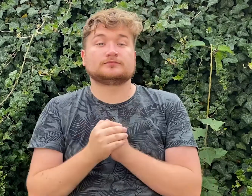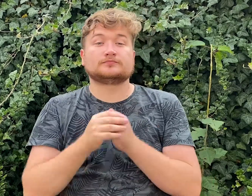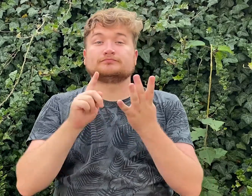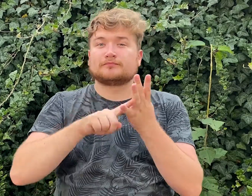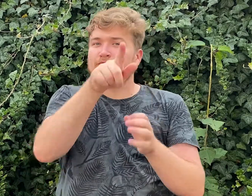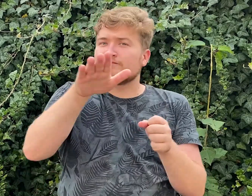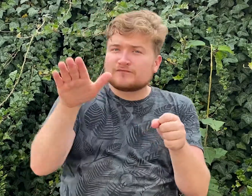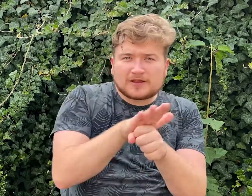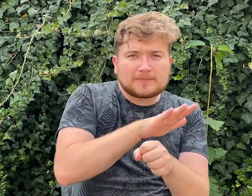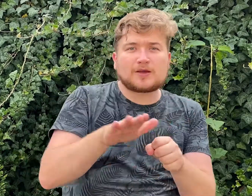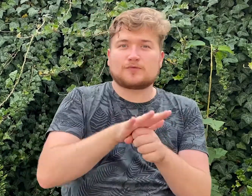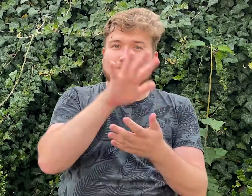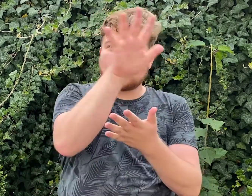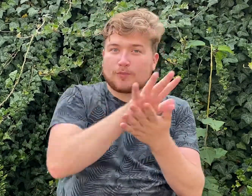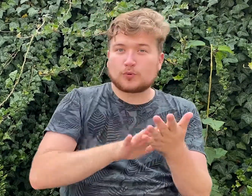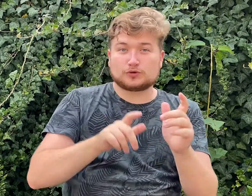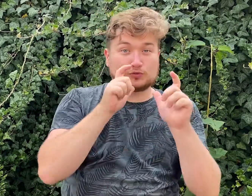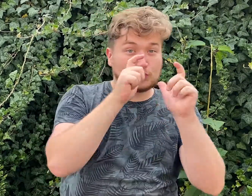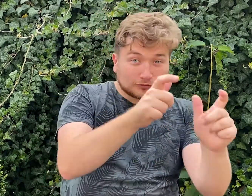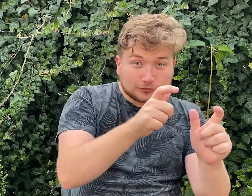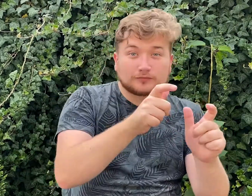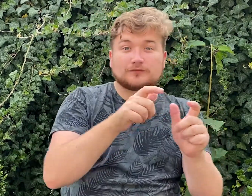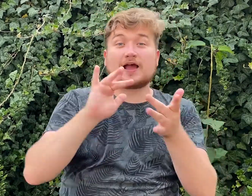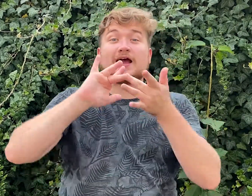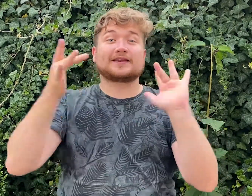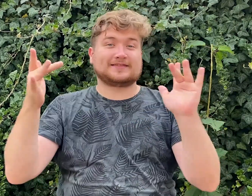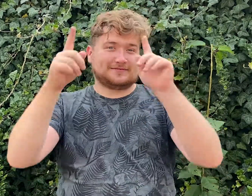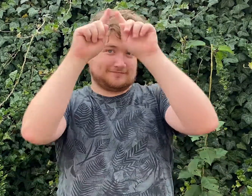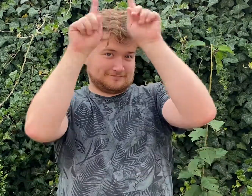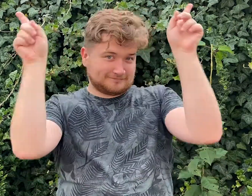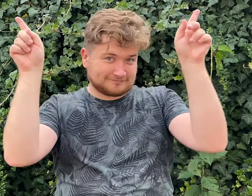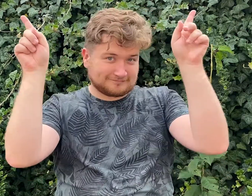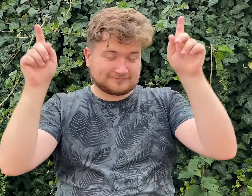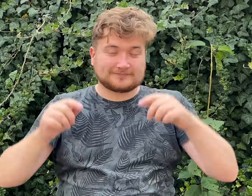wypełnienie formularza zgłoszeniowego (link w poście).